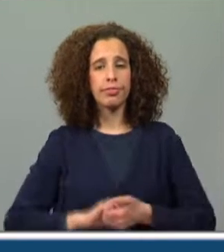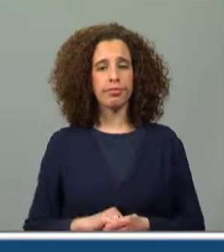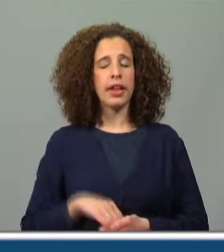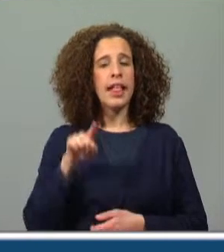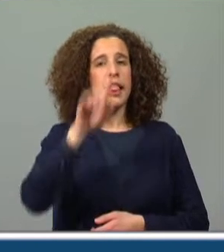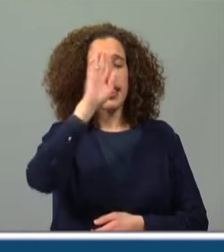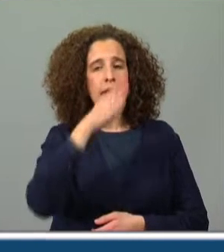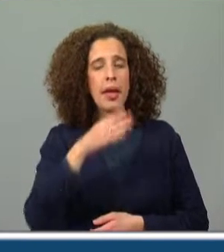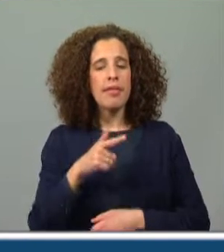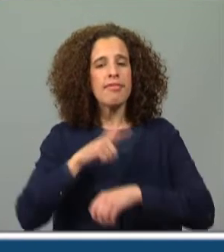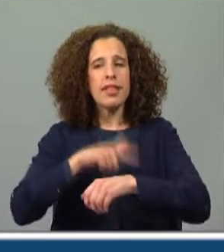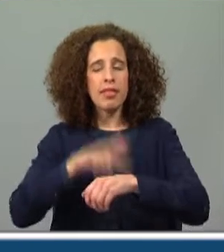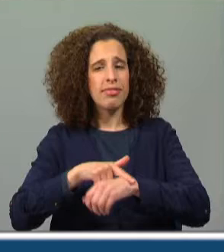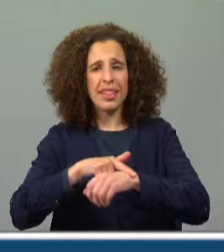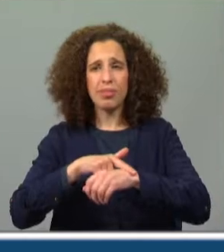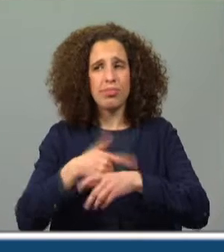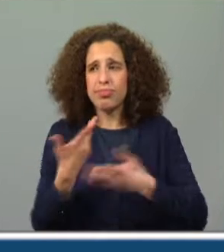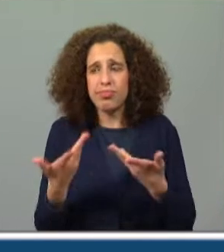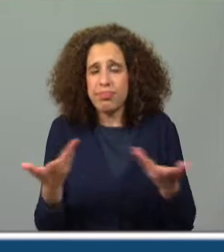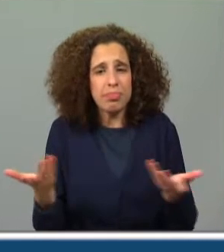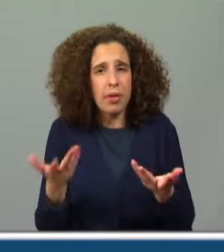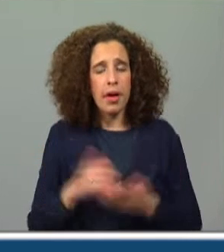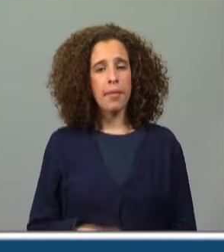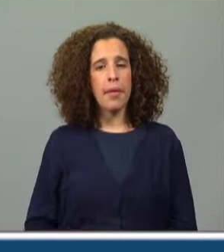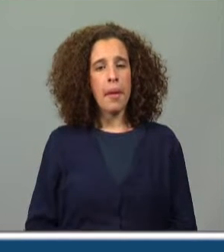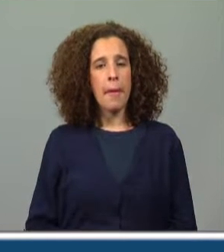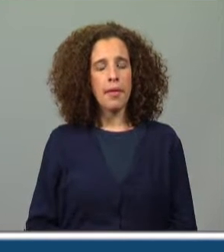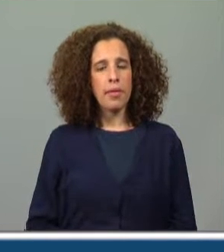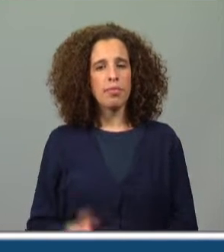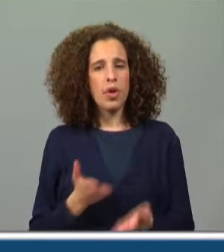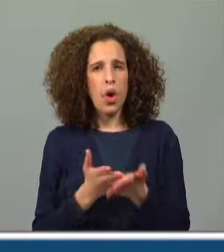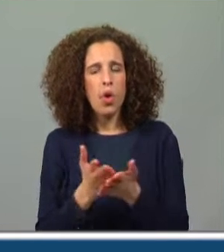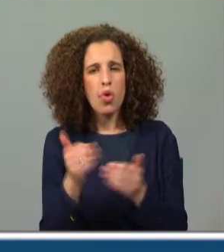sabia que era tempo indefinido enquanto o fel não escorresse todo de seu corpo 知道時間不定，而膽汁並沒有遍布你的全身